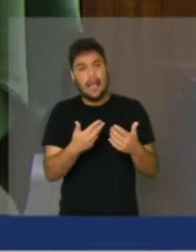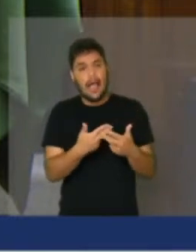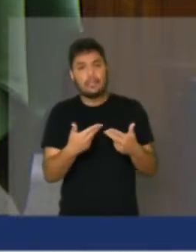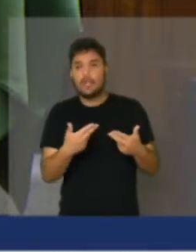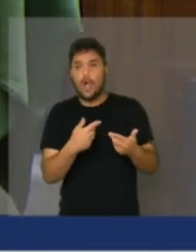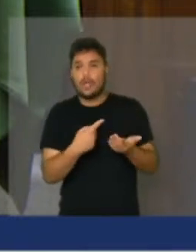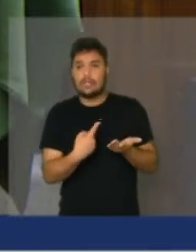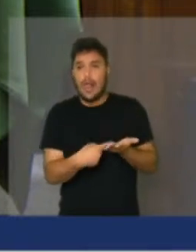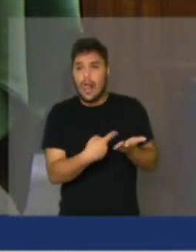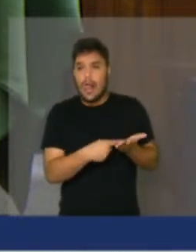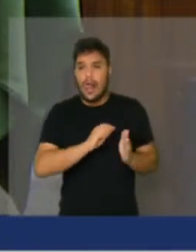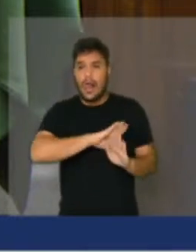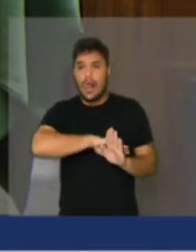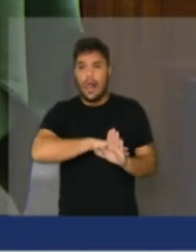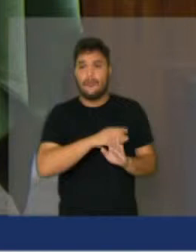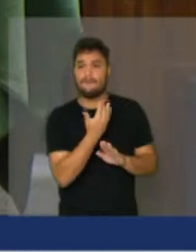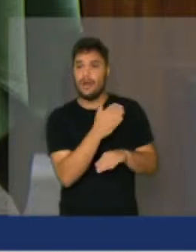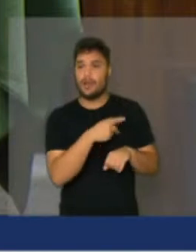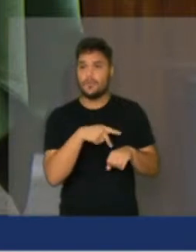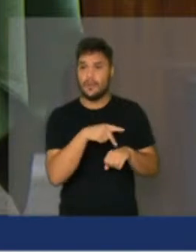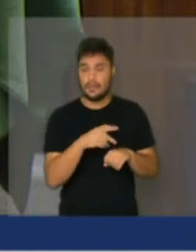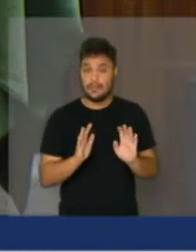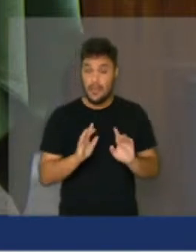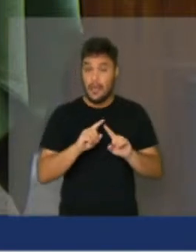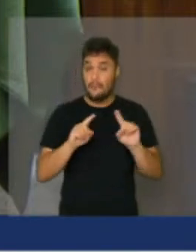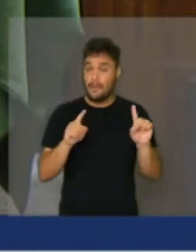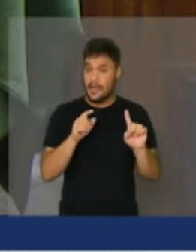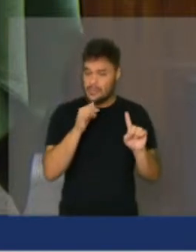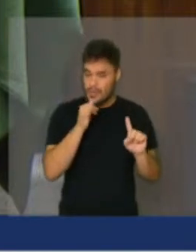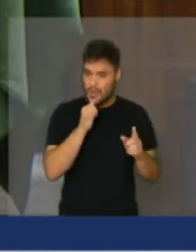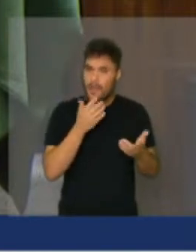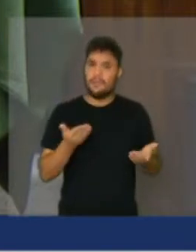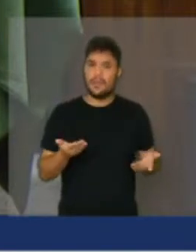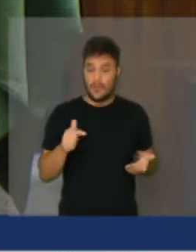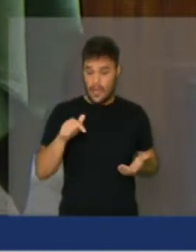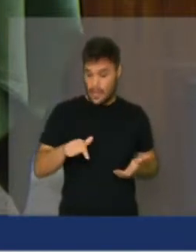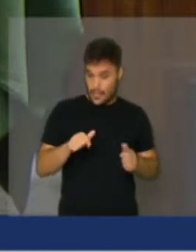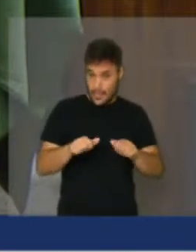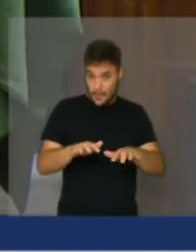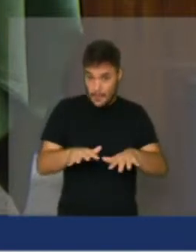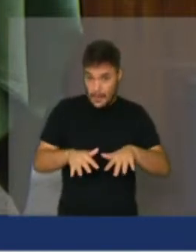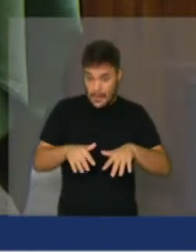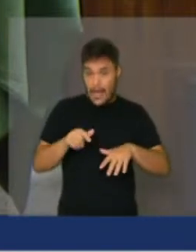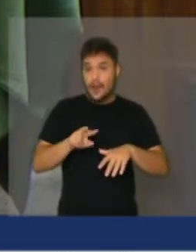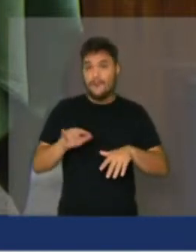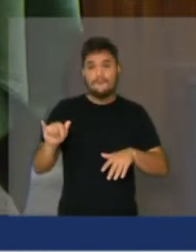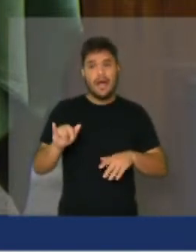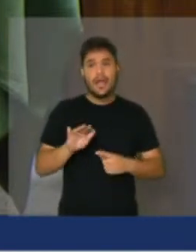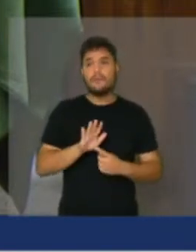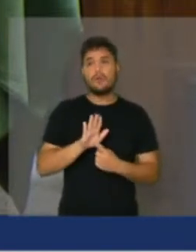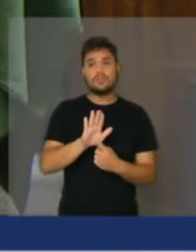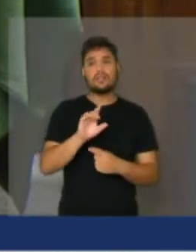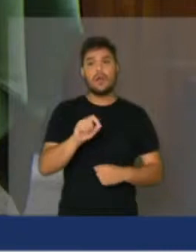MARACUTAIAS . AO CONTRÁRIO, LAMENTO, ESSE PLENÁRIO PODERÁSER TRANSFORMADO NUM GRANDE PALCO, NUM GRANDE